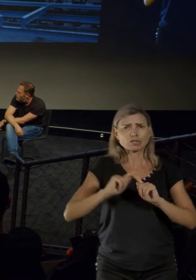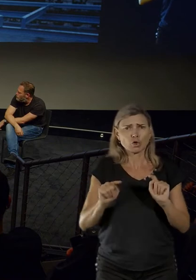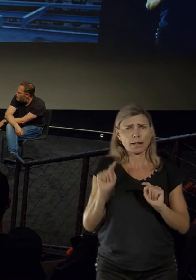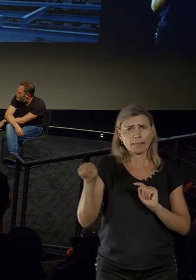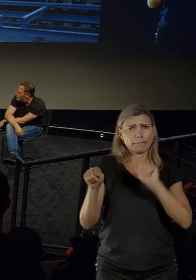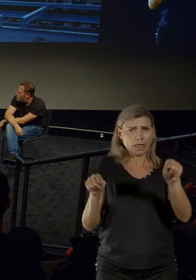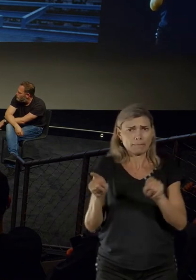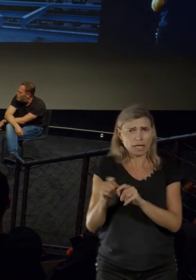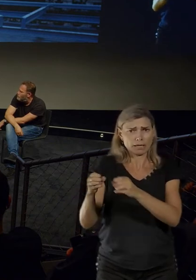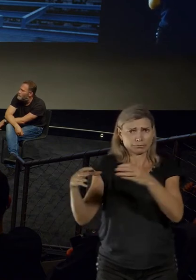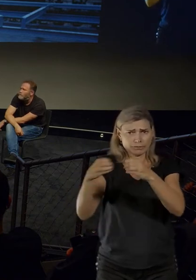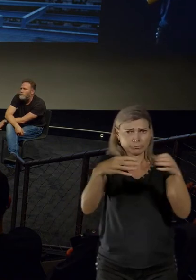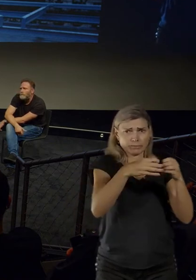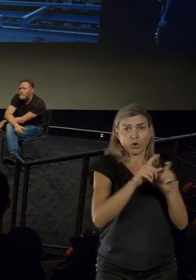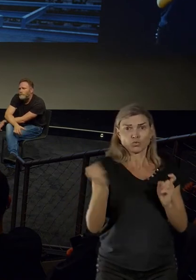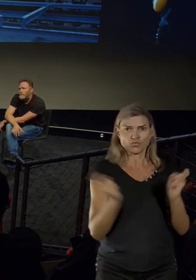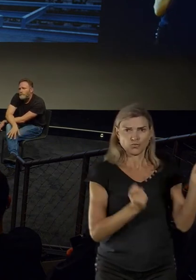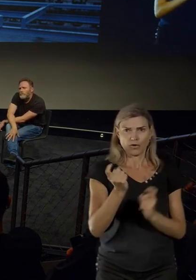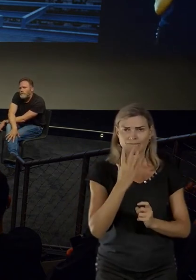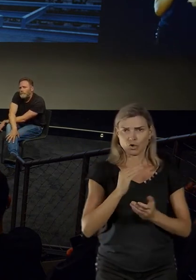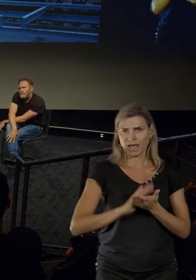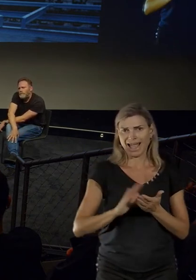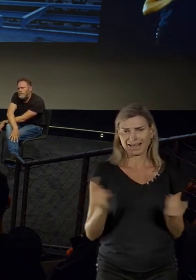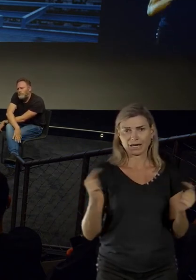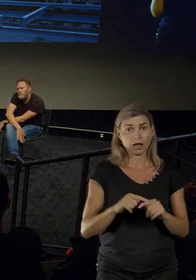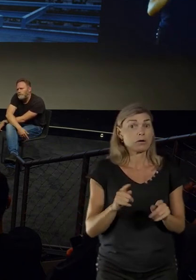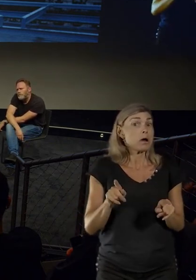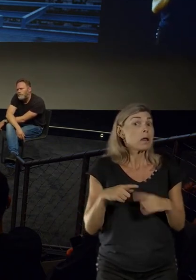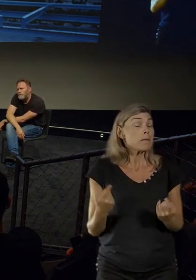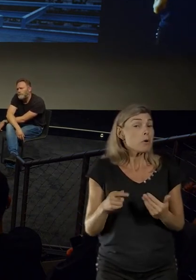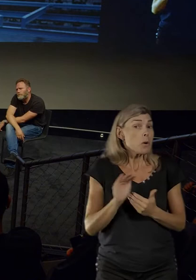že můžete prostě za za pár let bydlet v Drážďanech a pracovat v Praze.